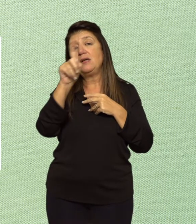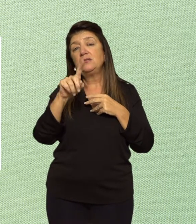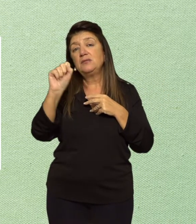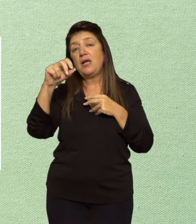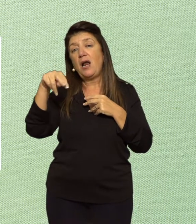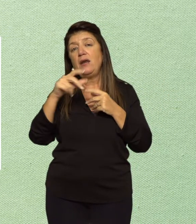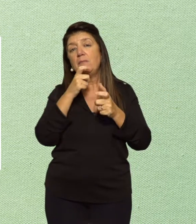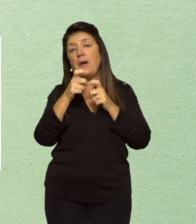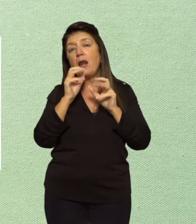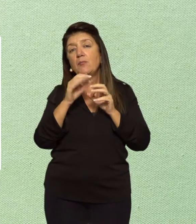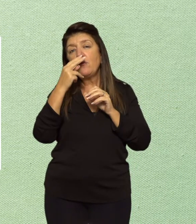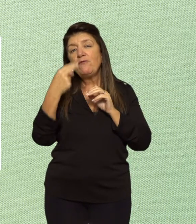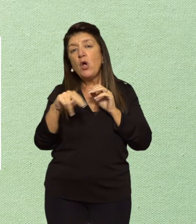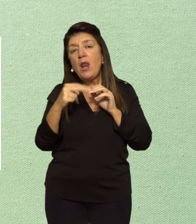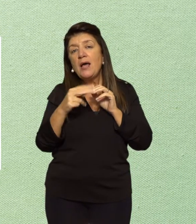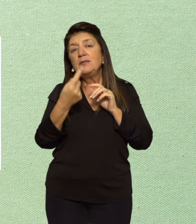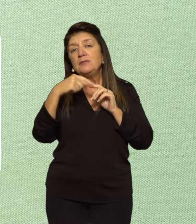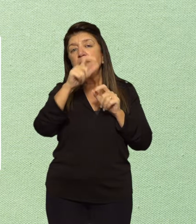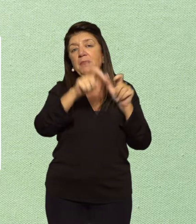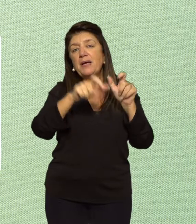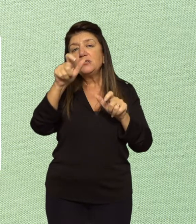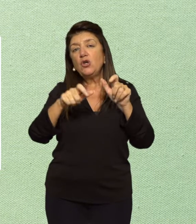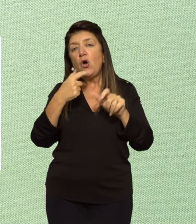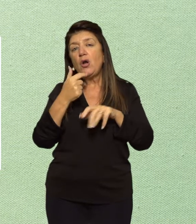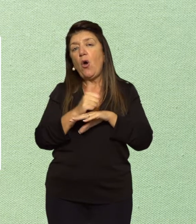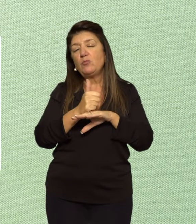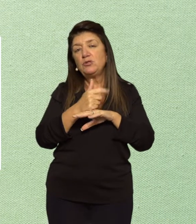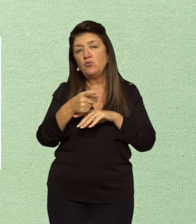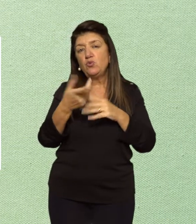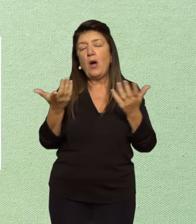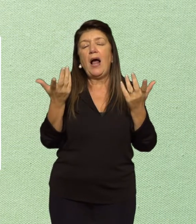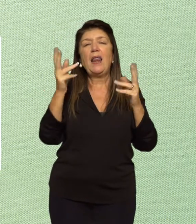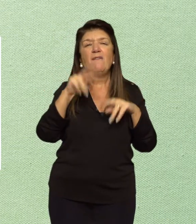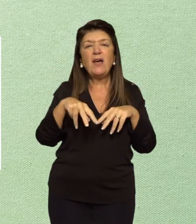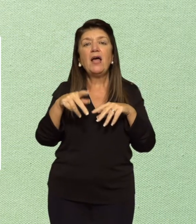omosessuali, c'è anche quello, ma c'è tutta la parte disabili che è stata cancellata ignorata,